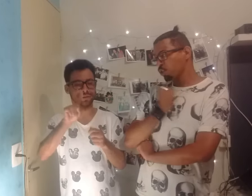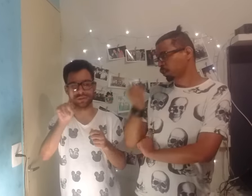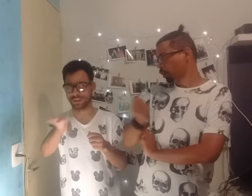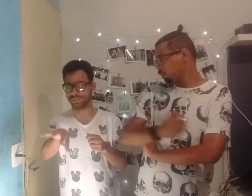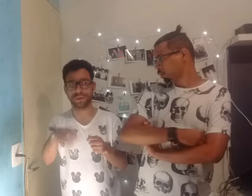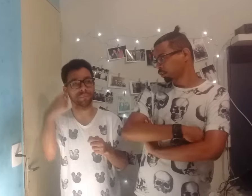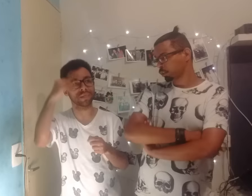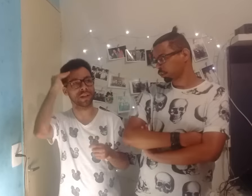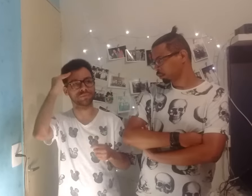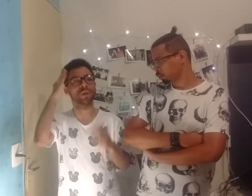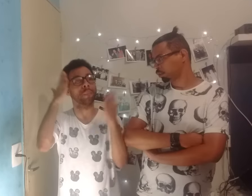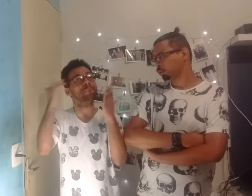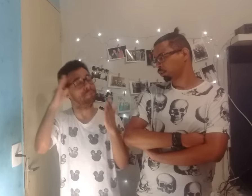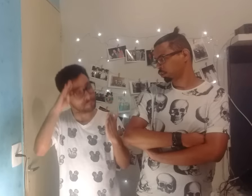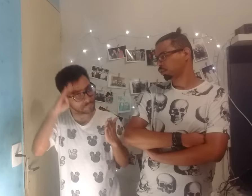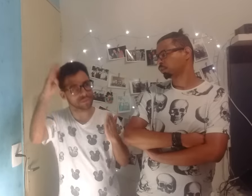principal Psicóloga! por favor!